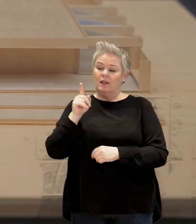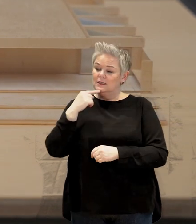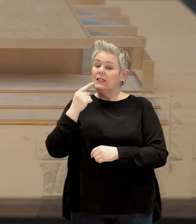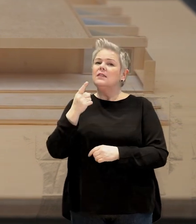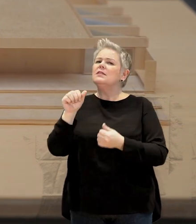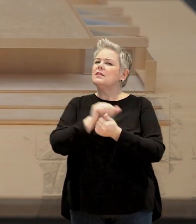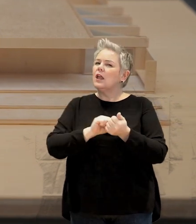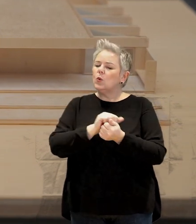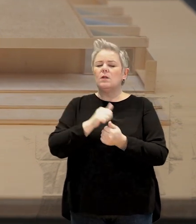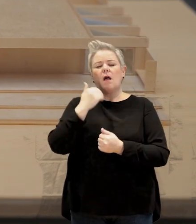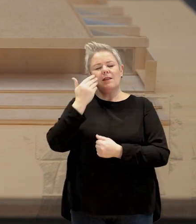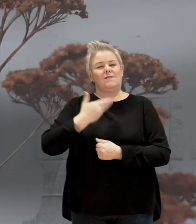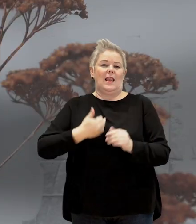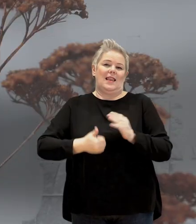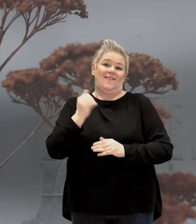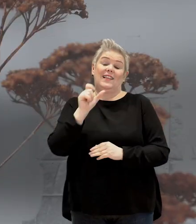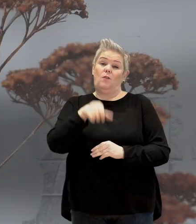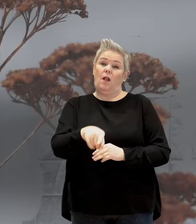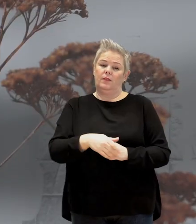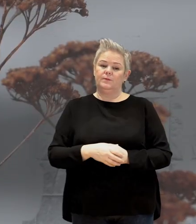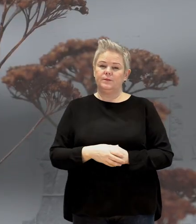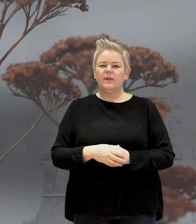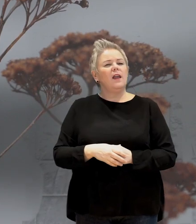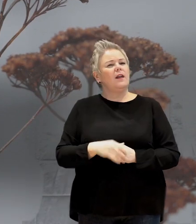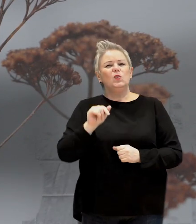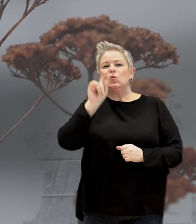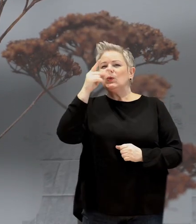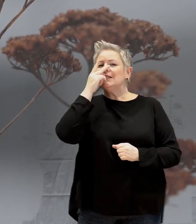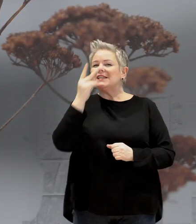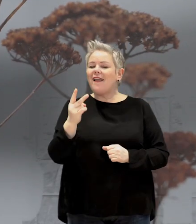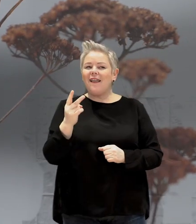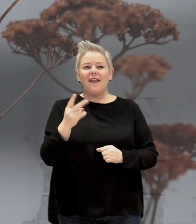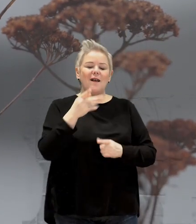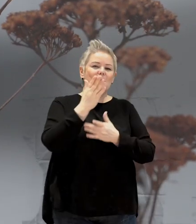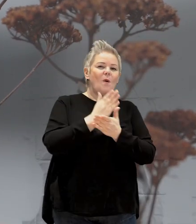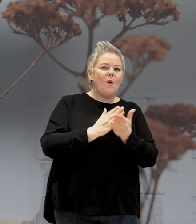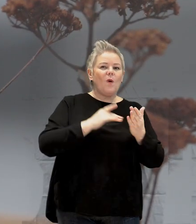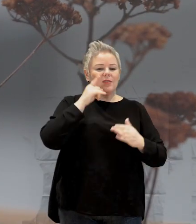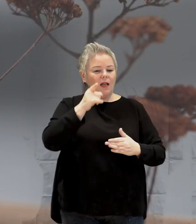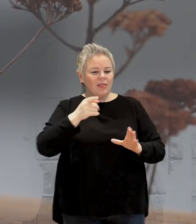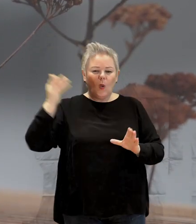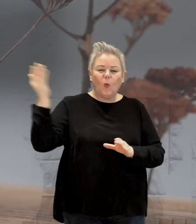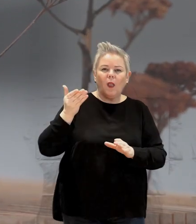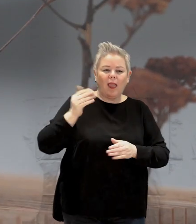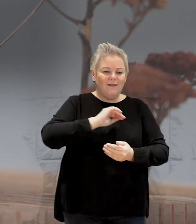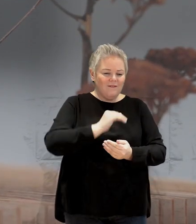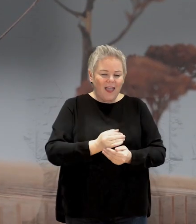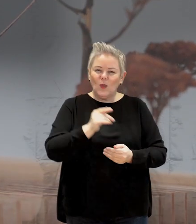forteller at naturen alltid var viktig for Fehn. Du kunne se måten han hugget ved på,